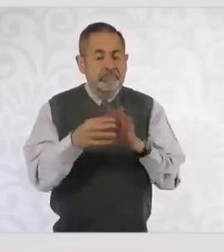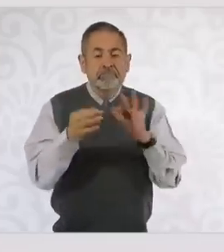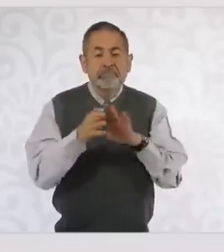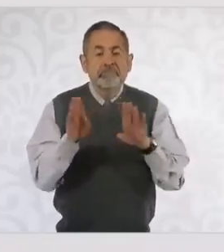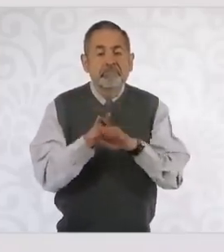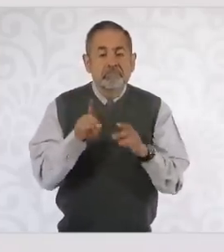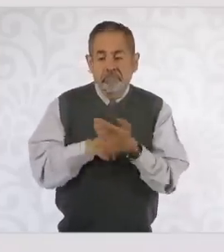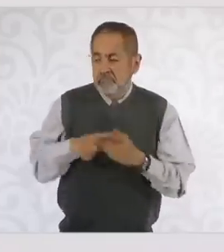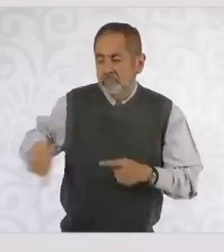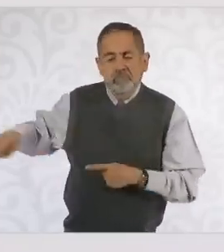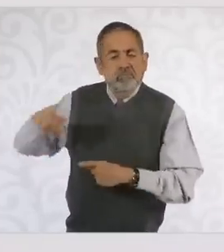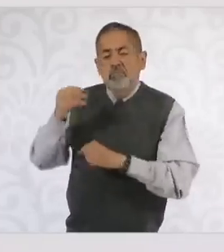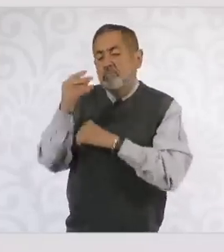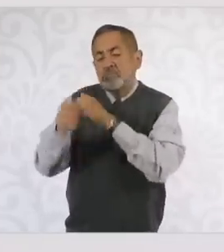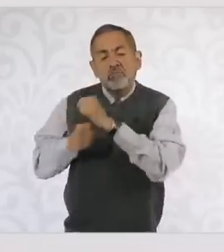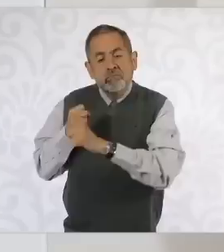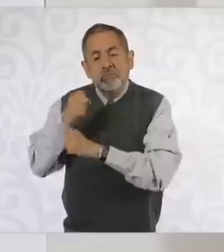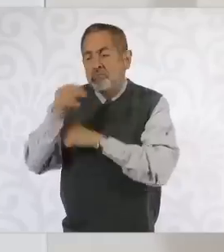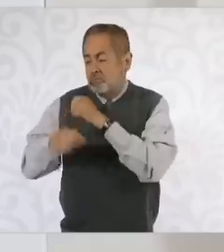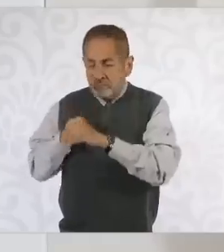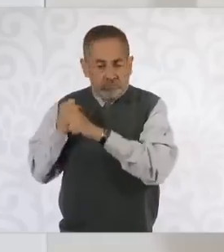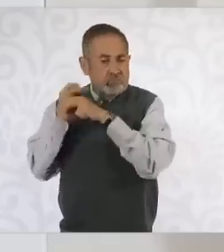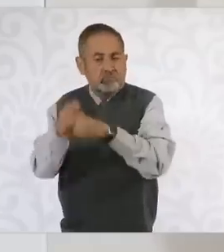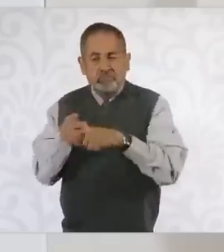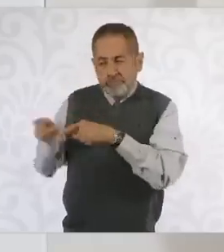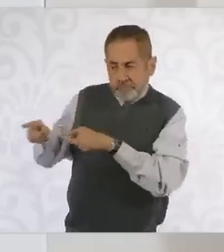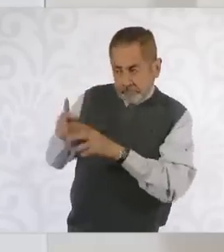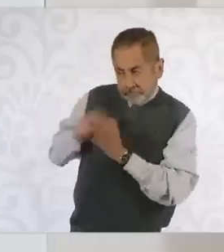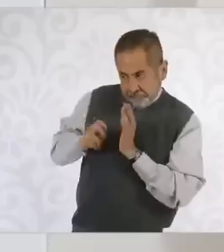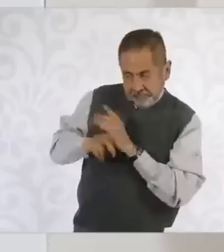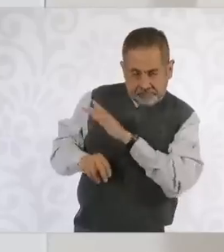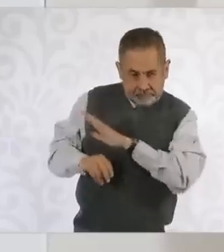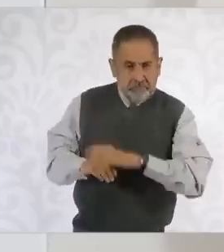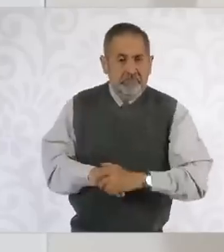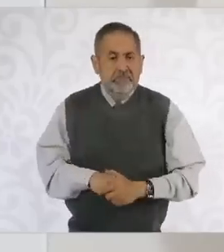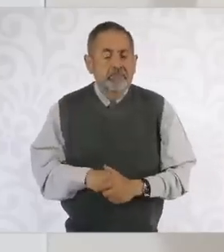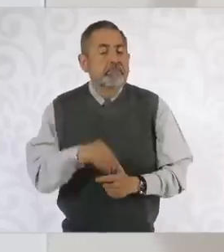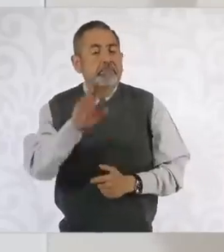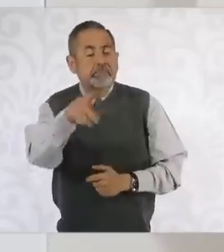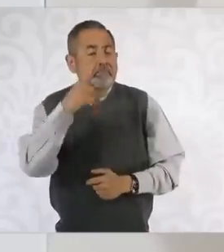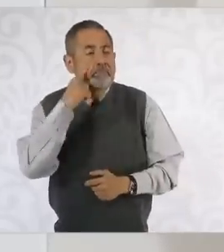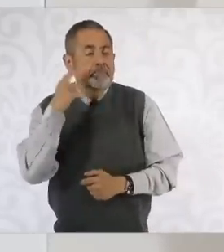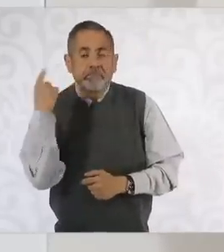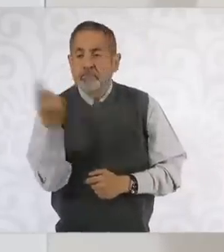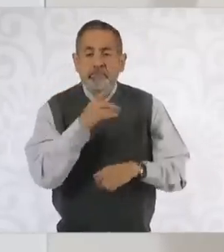llevan mucho tiempo en estos temas normalmente las mujeres nos dedicamos a los cuidados